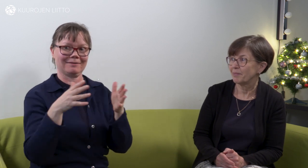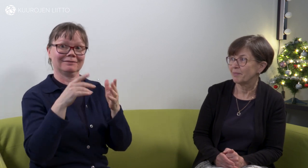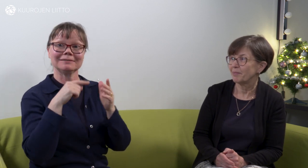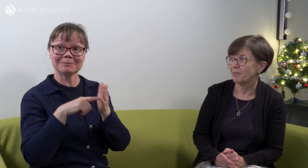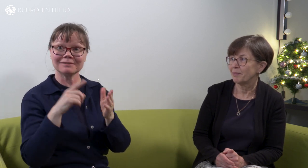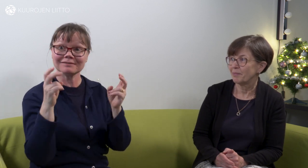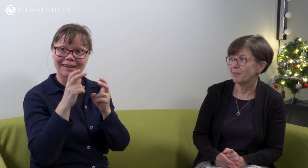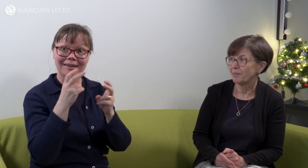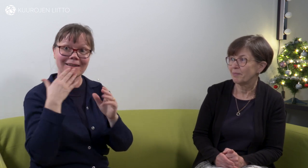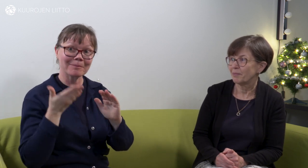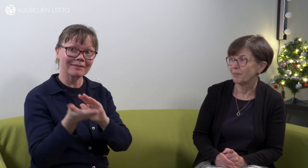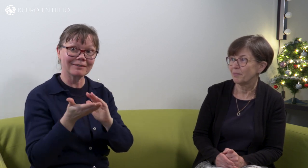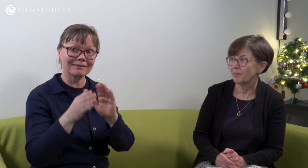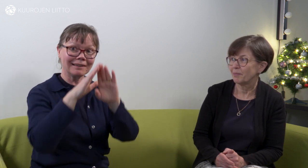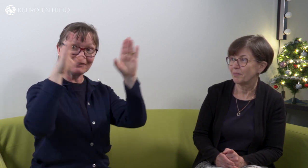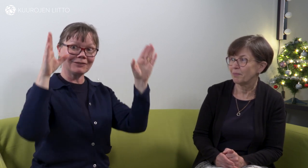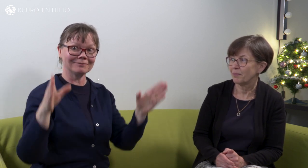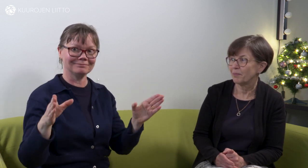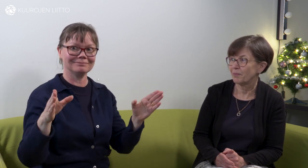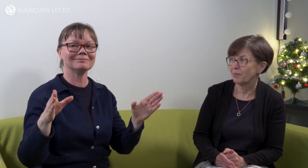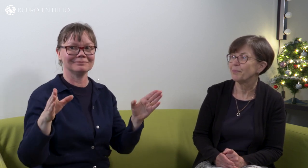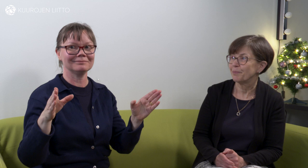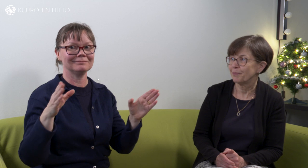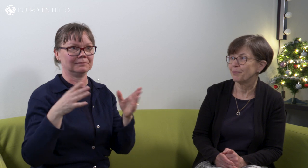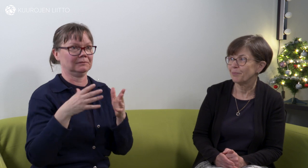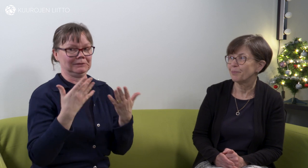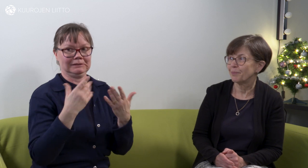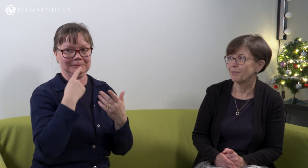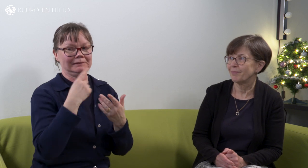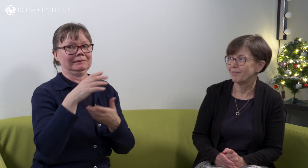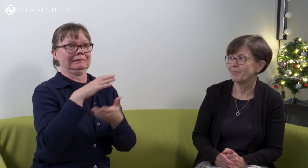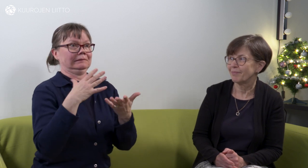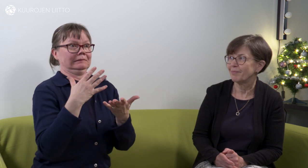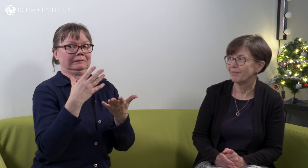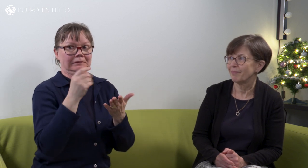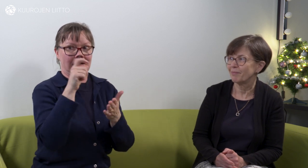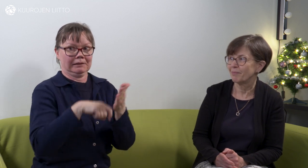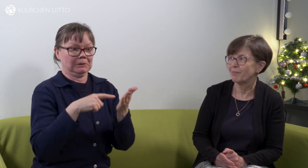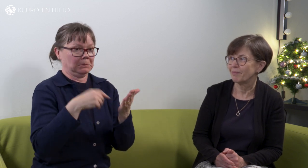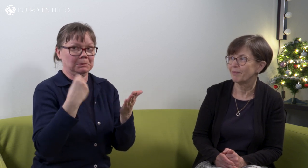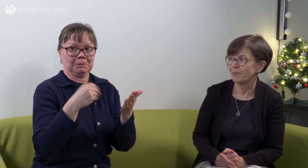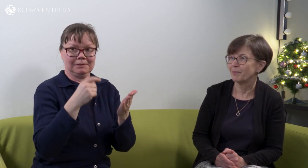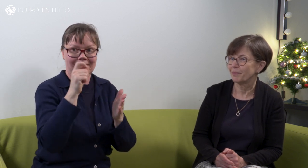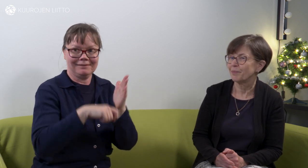Sähköllä lämpenevien talouksien sähkölaskut ovat kasvaneet eniten, -